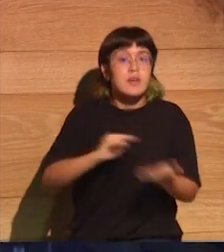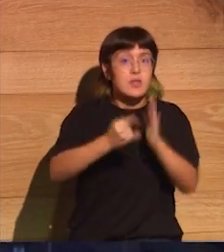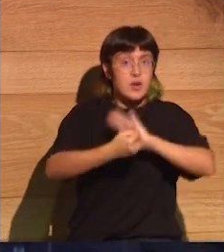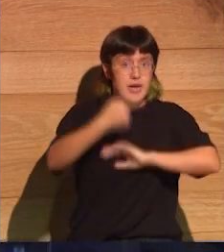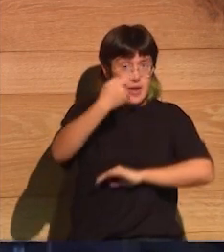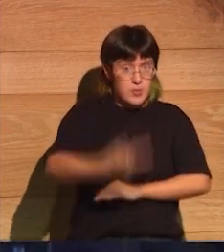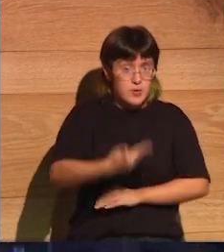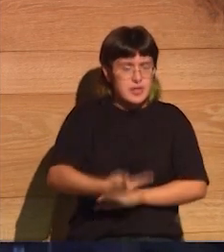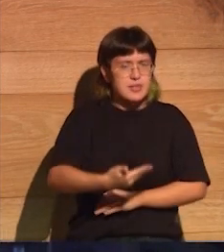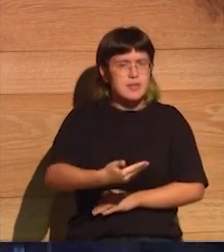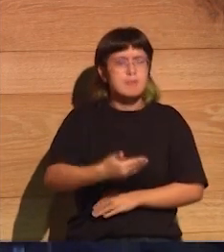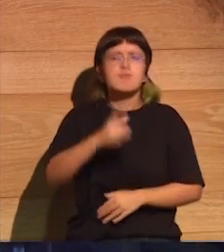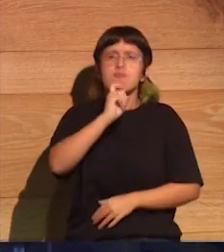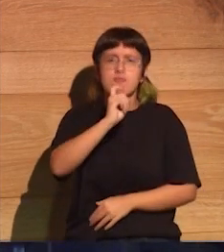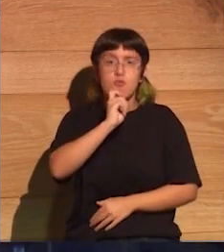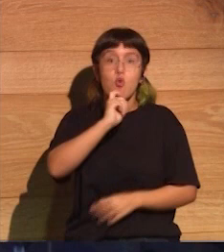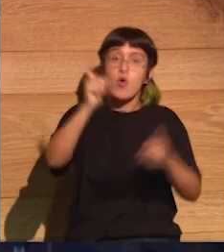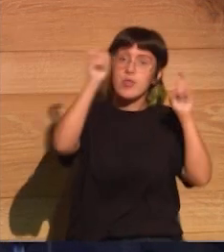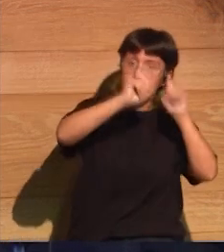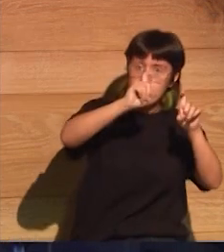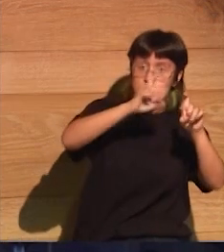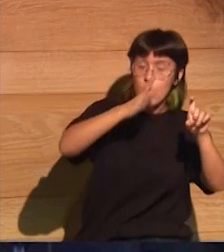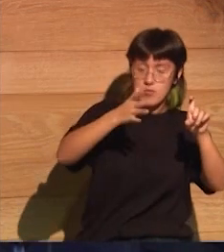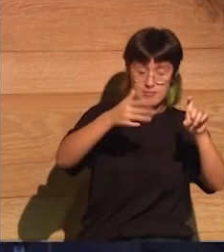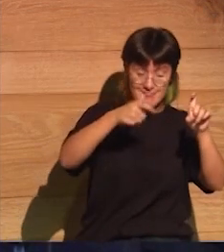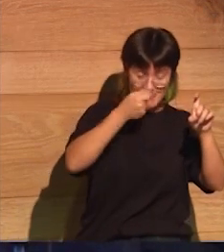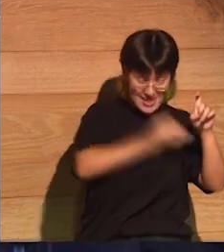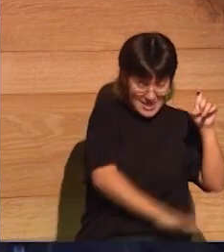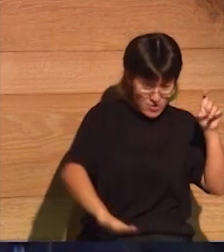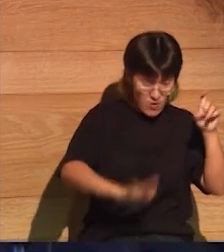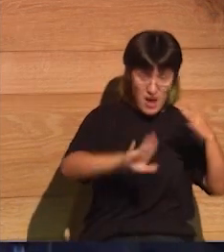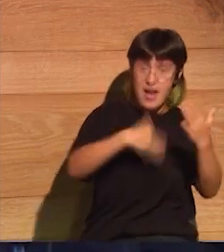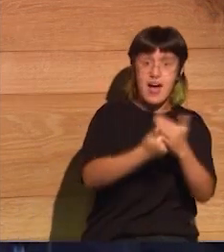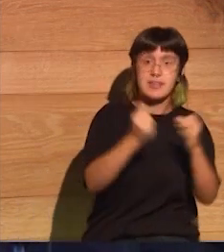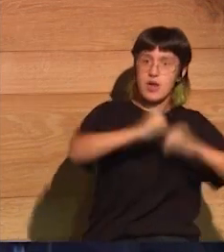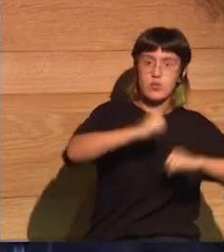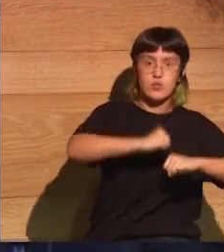Primero, porque todas las personas debemos formarnos desde niños hasta adultos, en